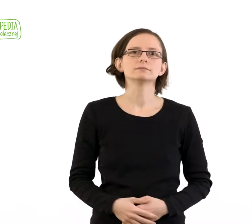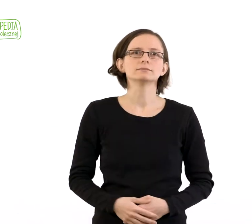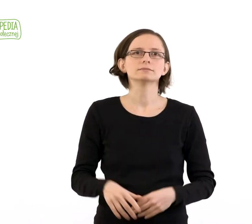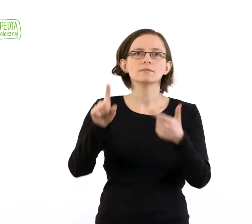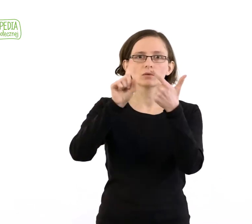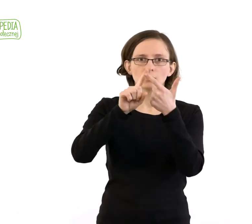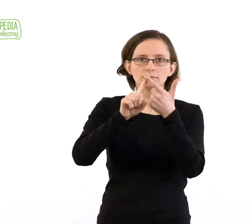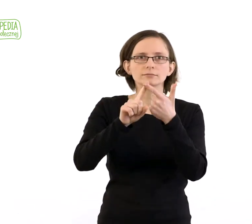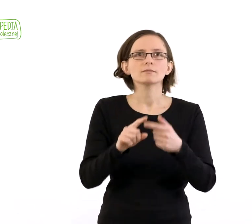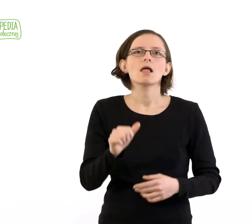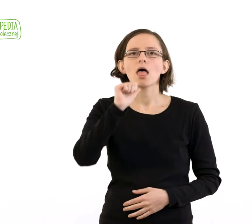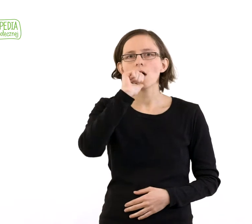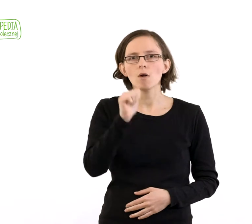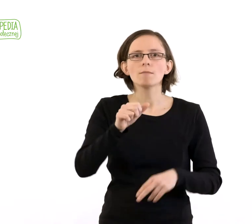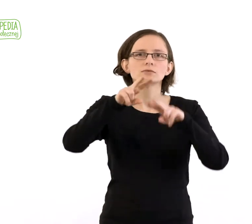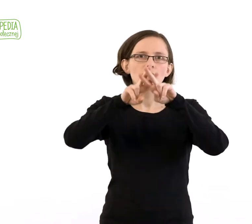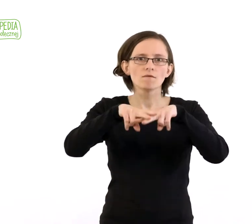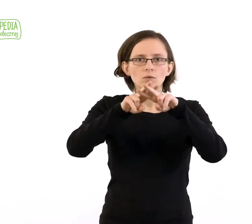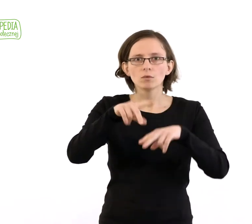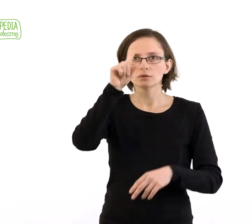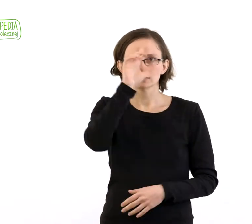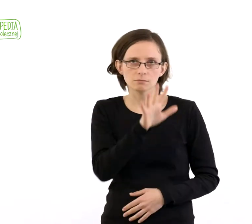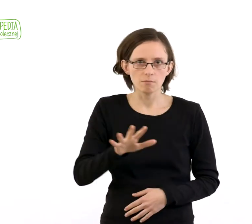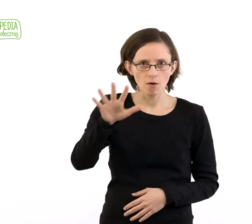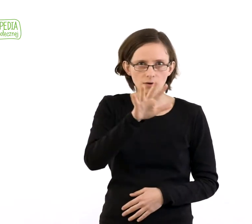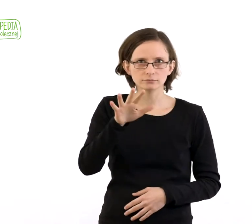2. Europejski Fundusz Społeczny